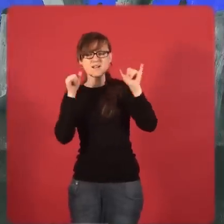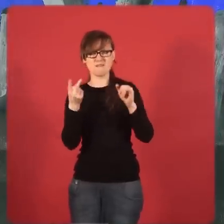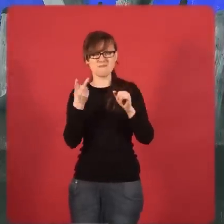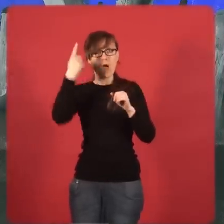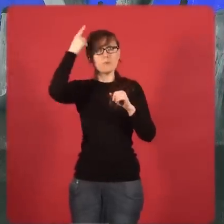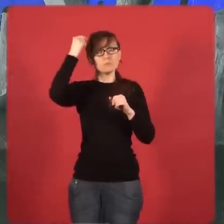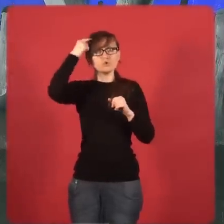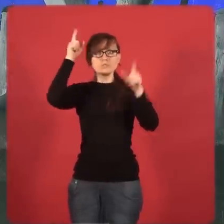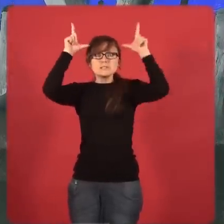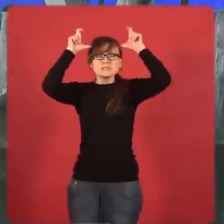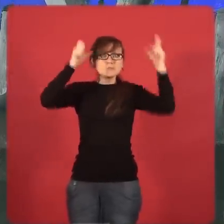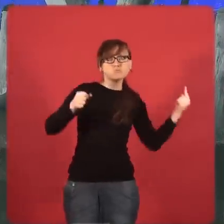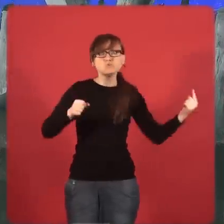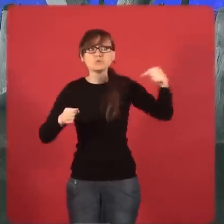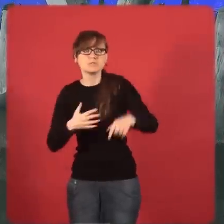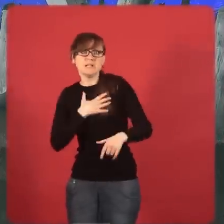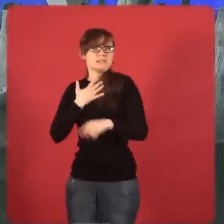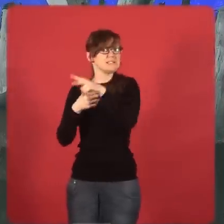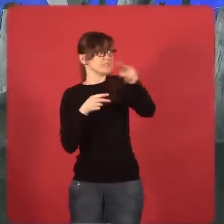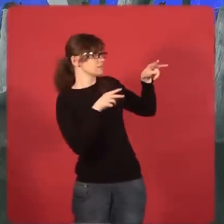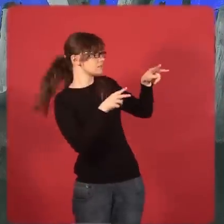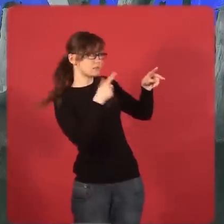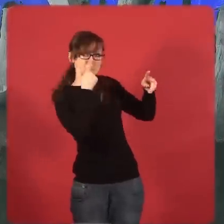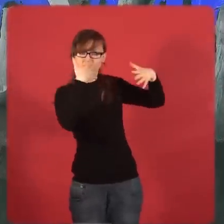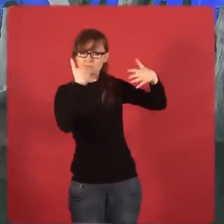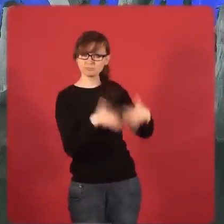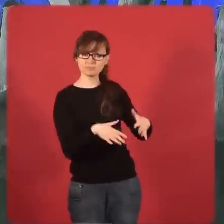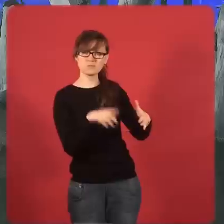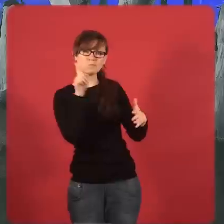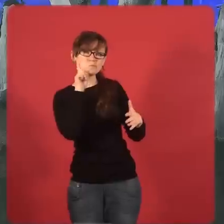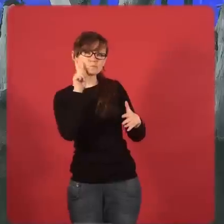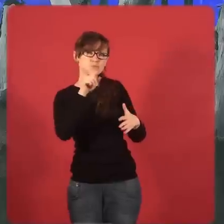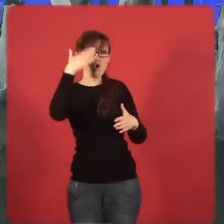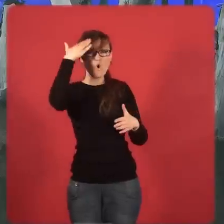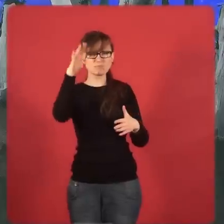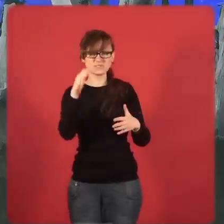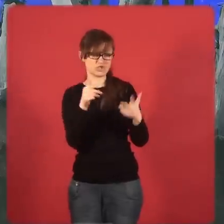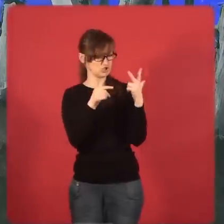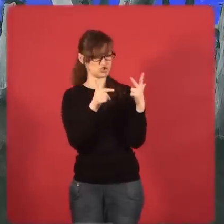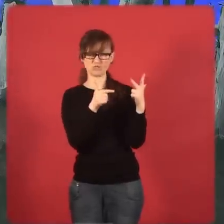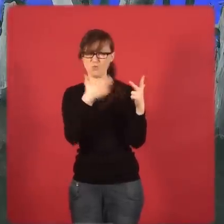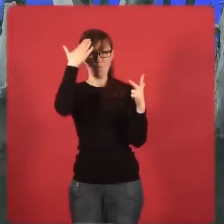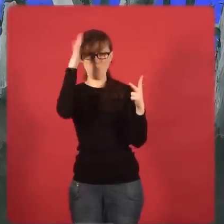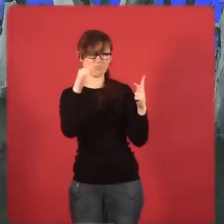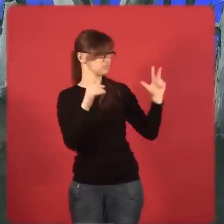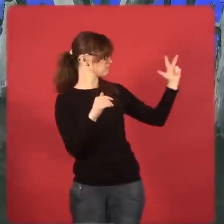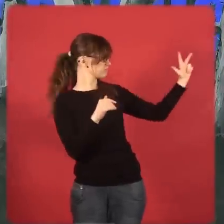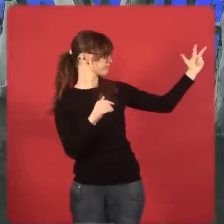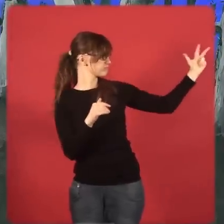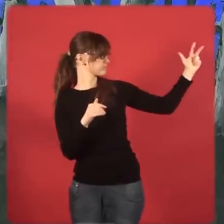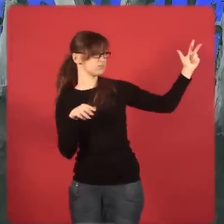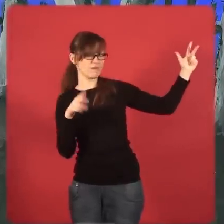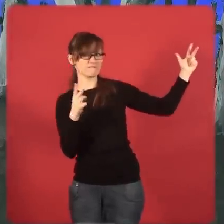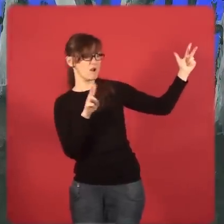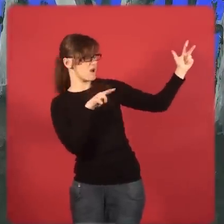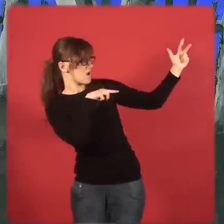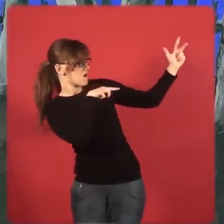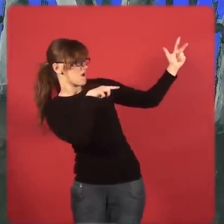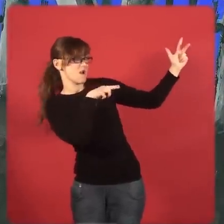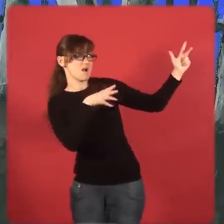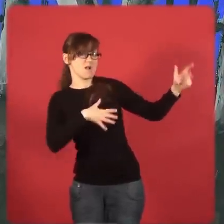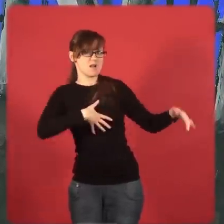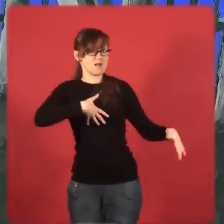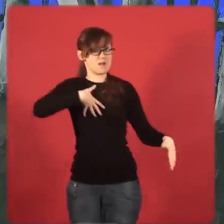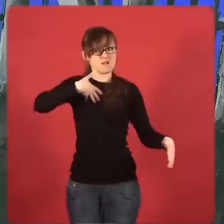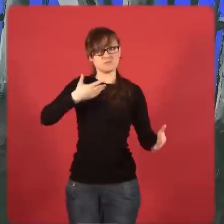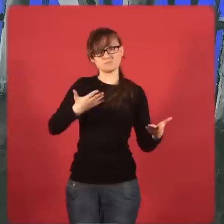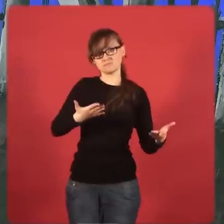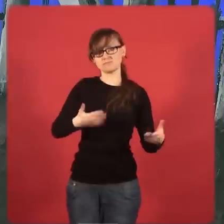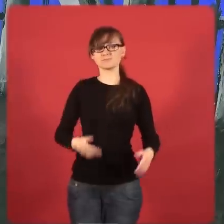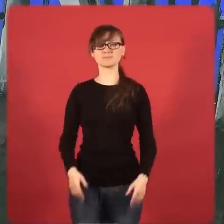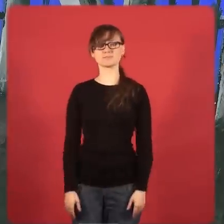Nagle usłyszeli głosy, w pierwszej chwili pomyśleli, że to diabły, wnet jednak rozpoznali trzech mężczyzn.